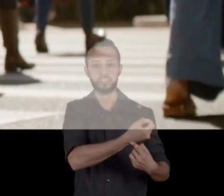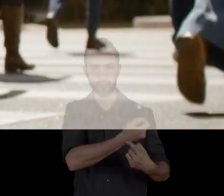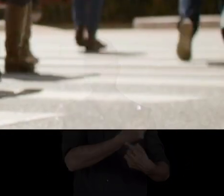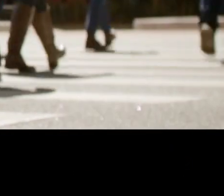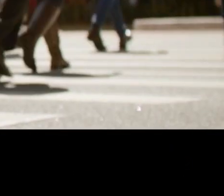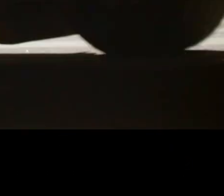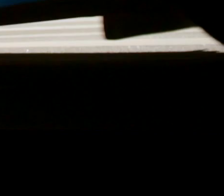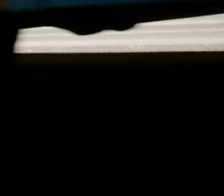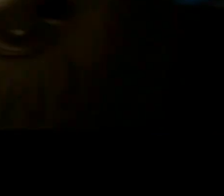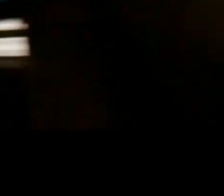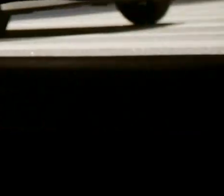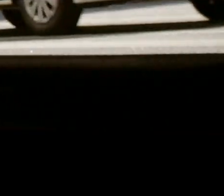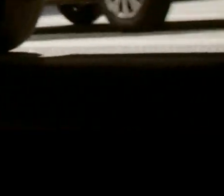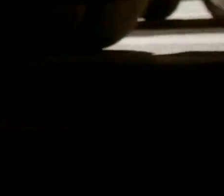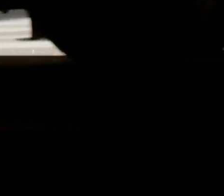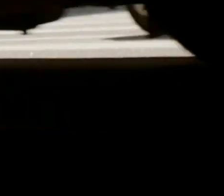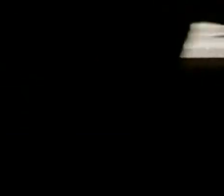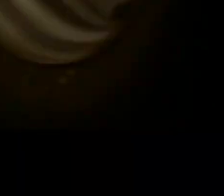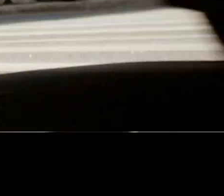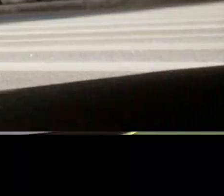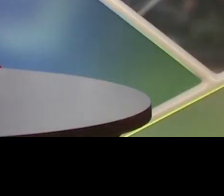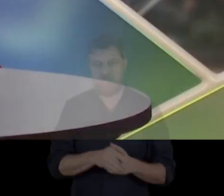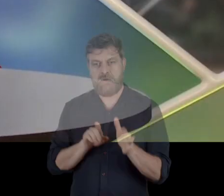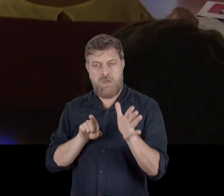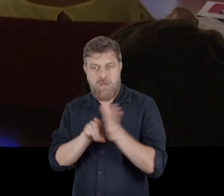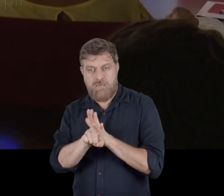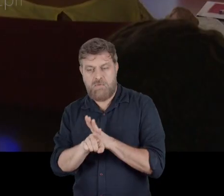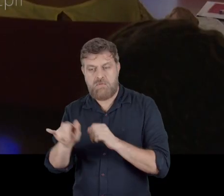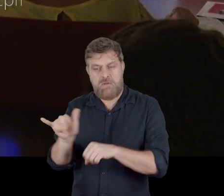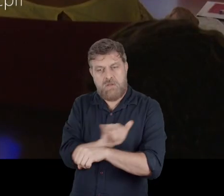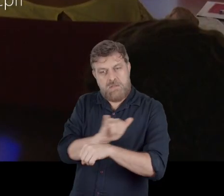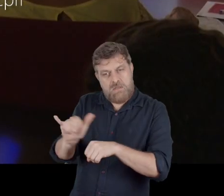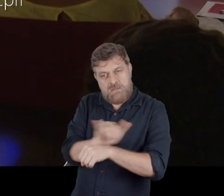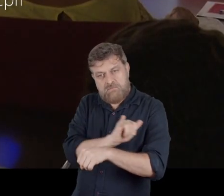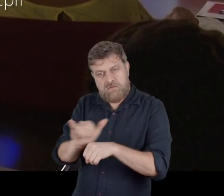[Música] Que tipo de articulação pode permitir